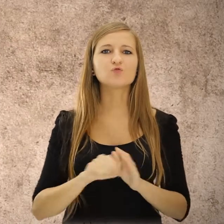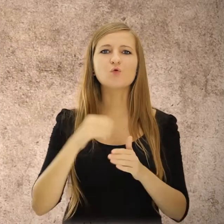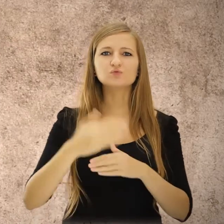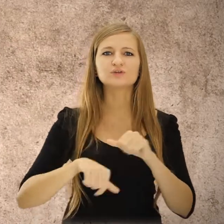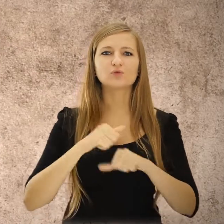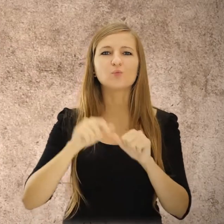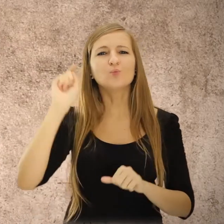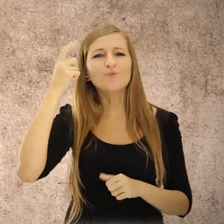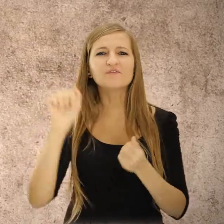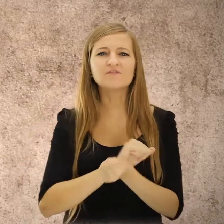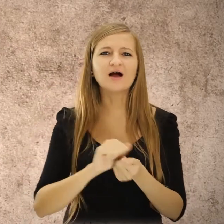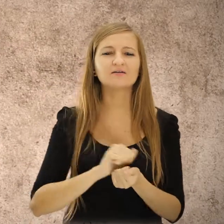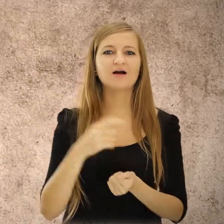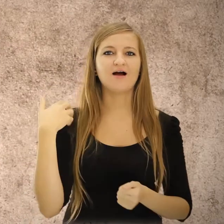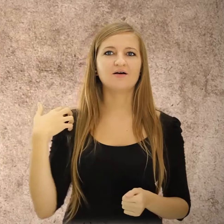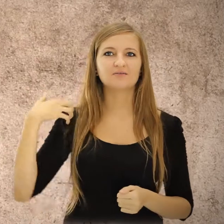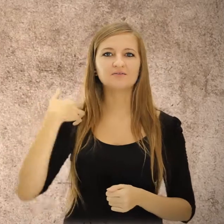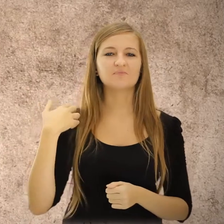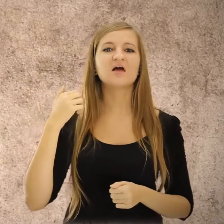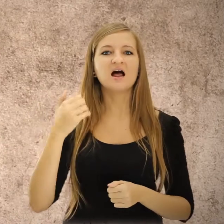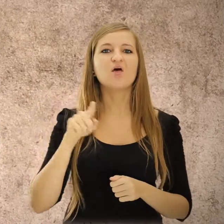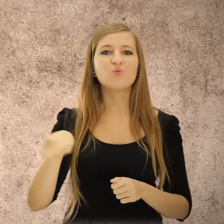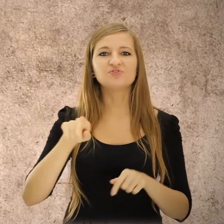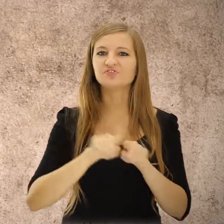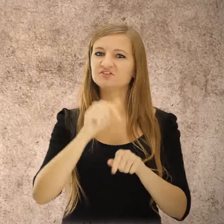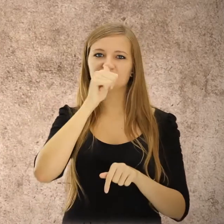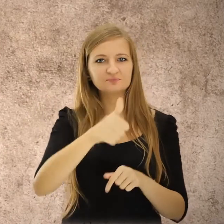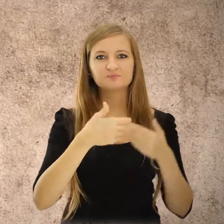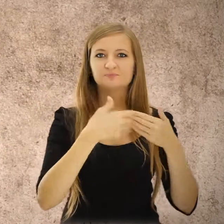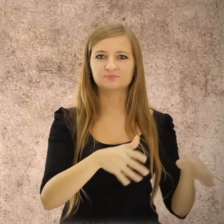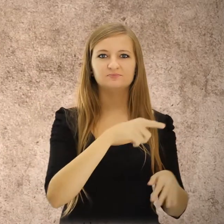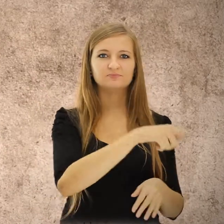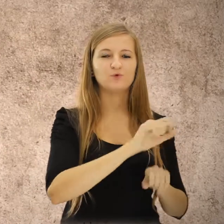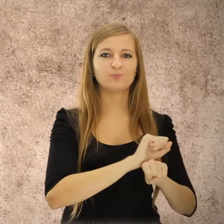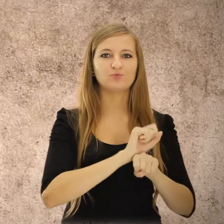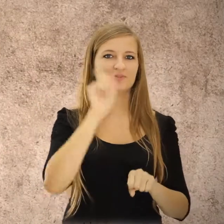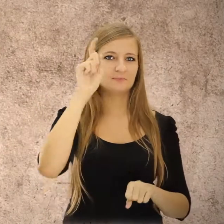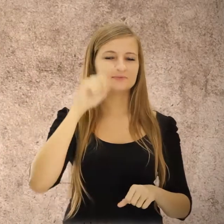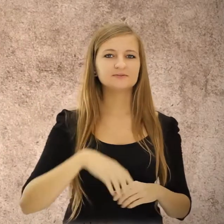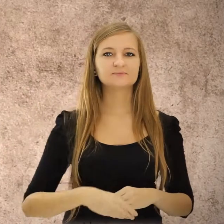Do końca roku walczyli głównie Brytyjczycy, ale oni też nie przełamali obrony Niemców.